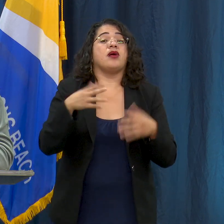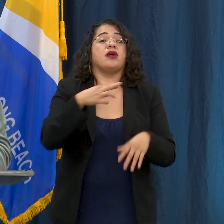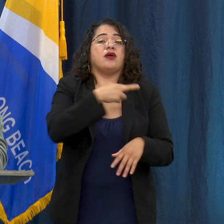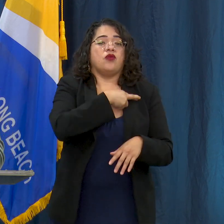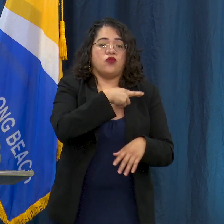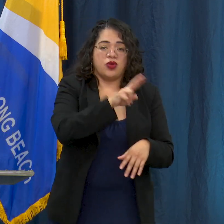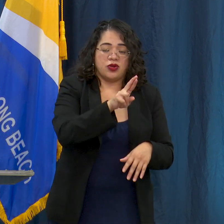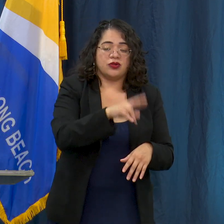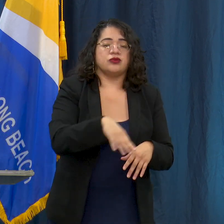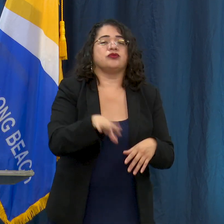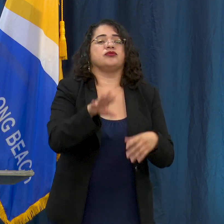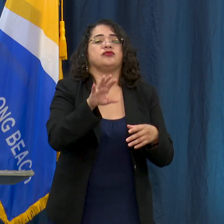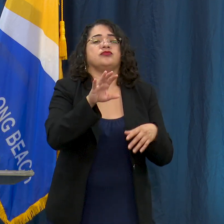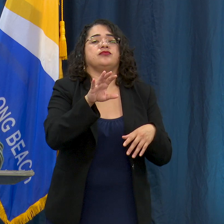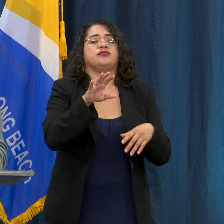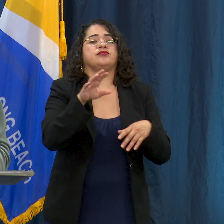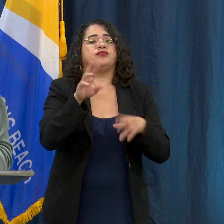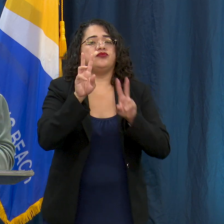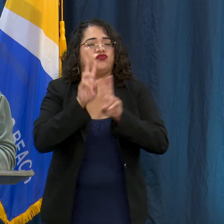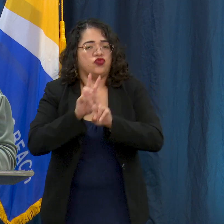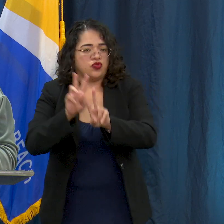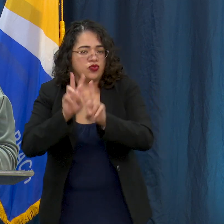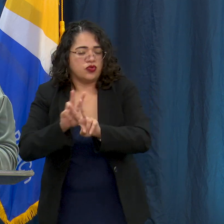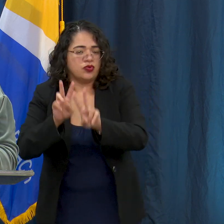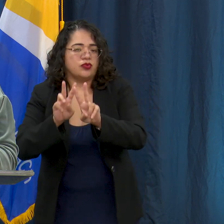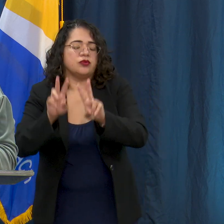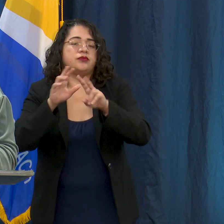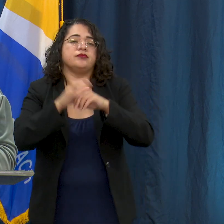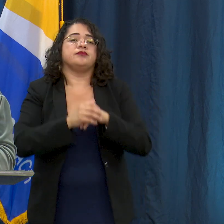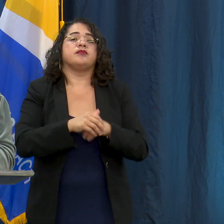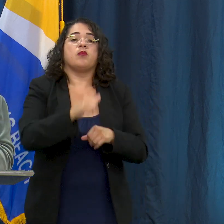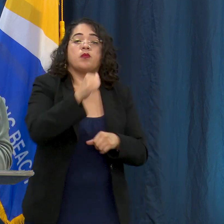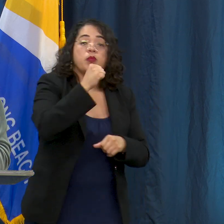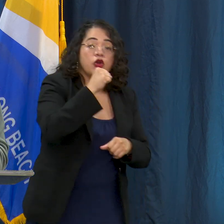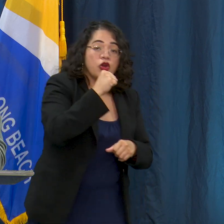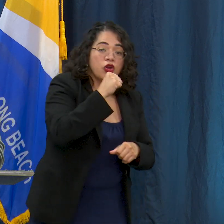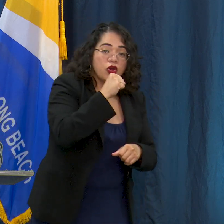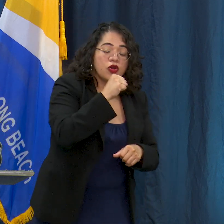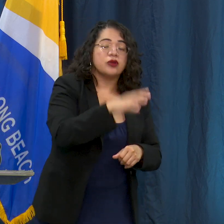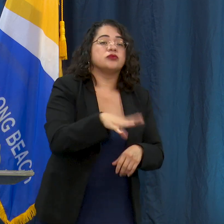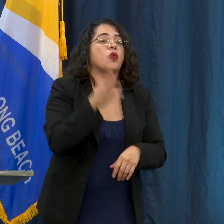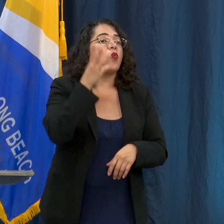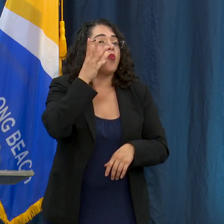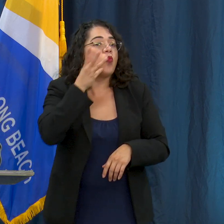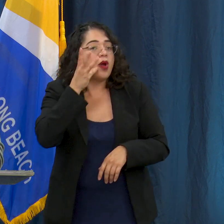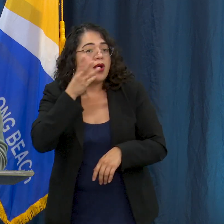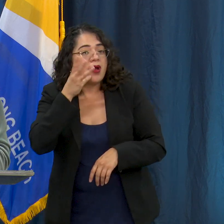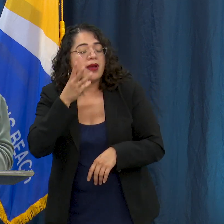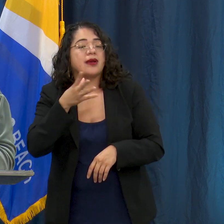Iglesias funner RS VAR s bodegas ISA loans este jueves